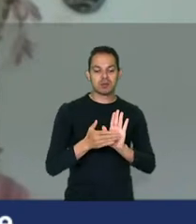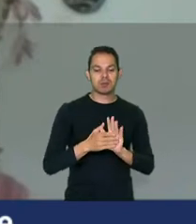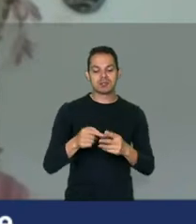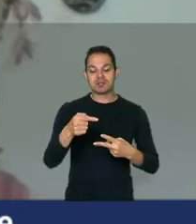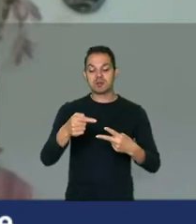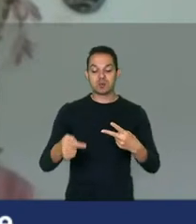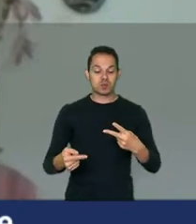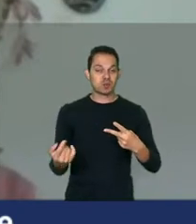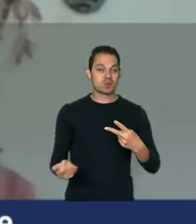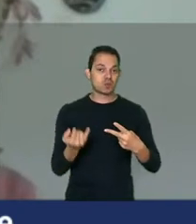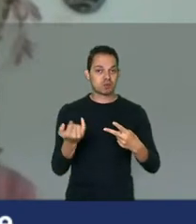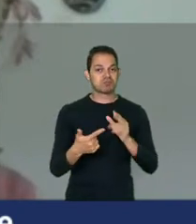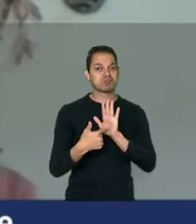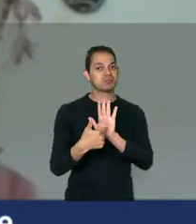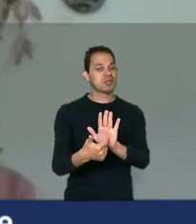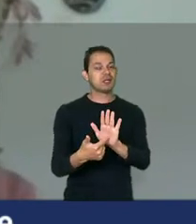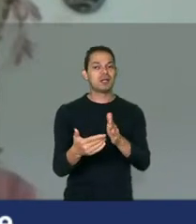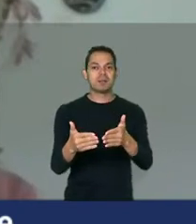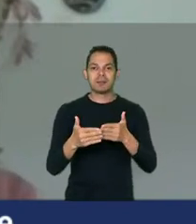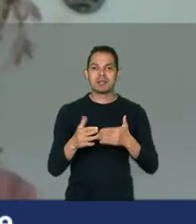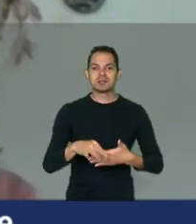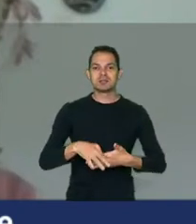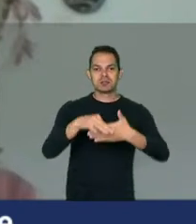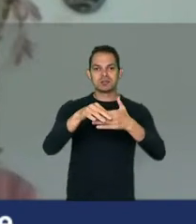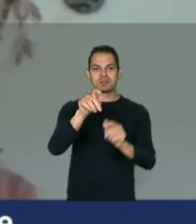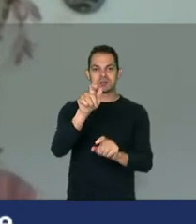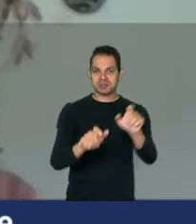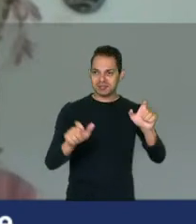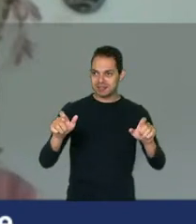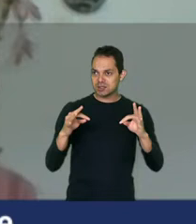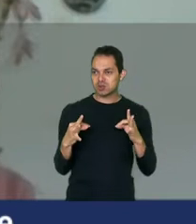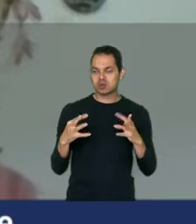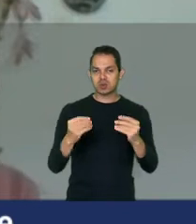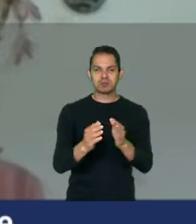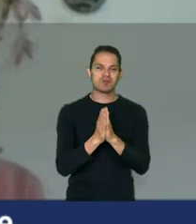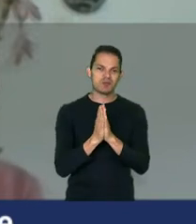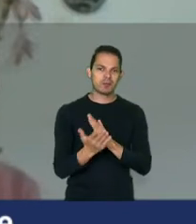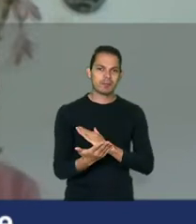PROPOSTAS COMO PRIORITÁRIA E EU PEÇO QUE OS LÍDERES, OS DEMAIS PARLAMENTARES POSSAM ESTAR APOIANDO. E PRESIDENTE,